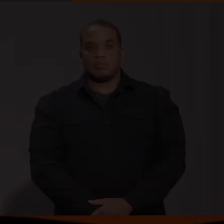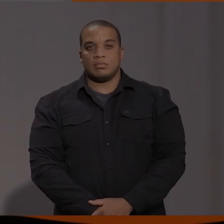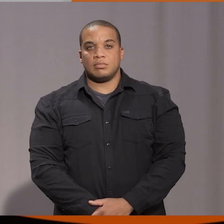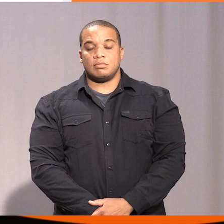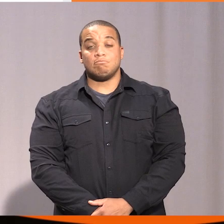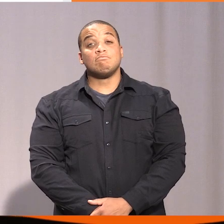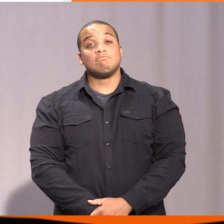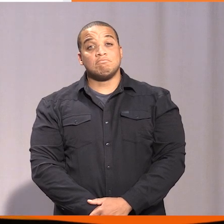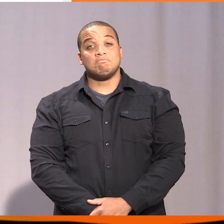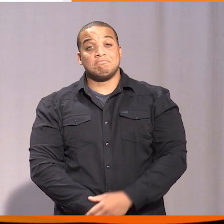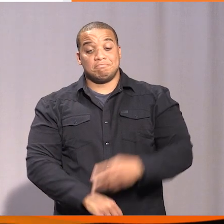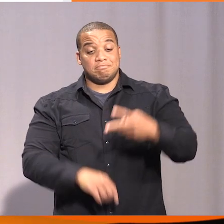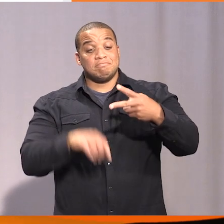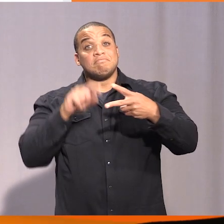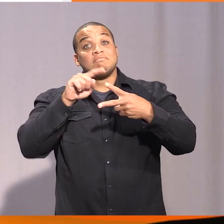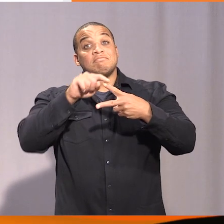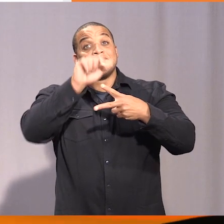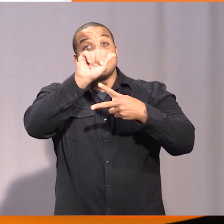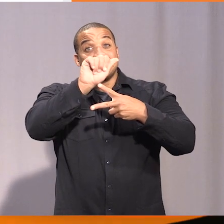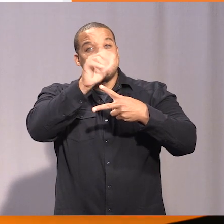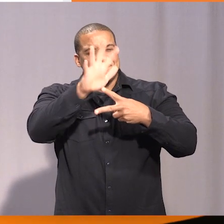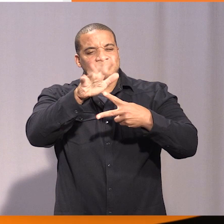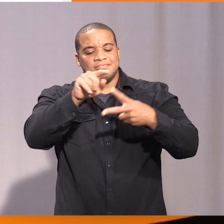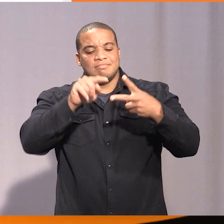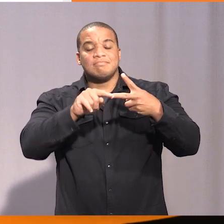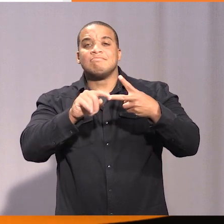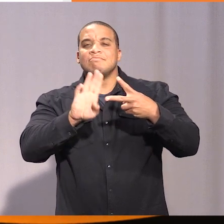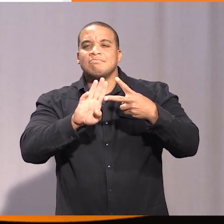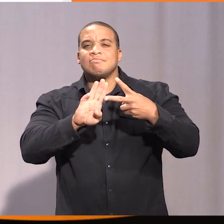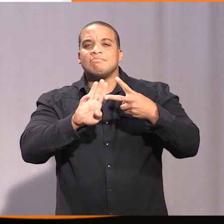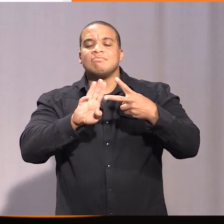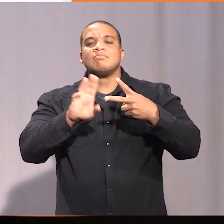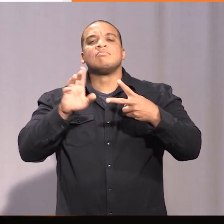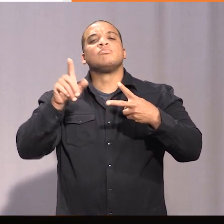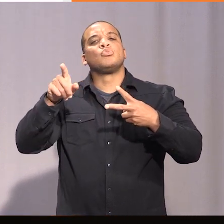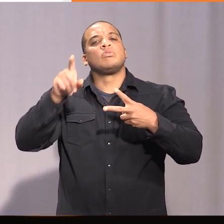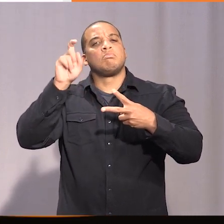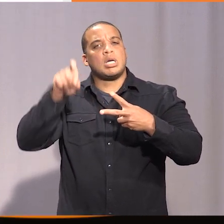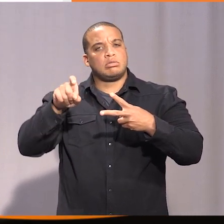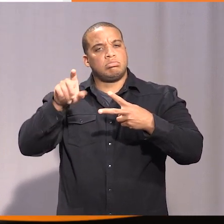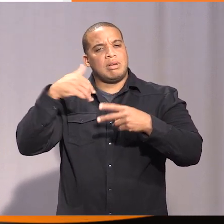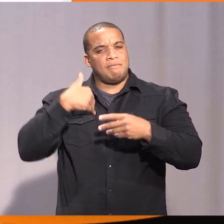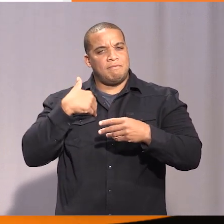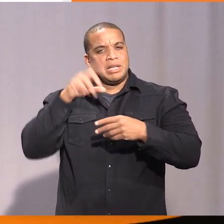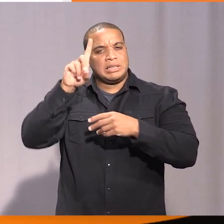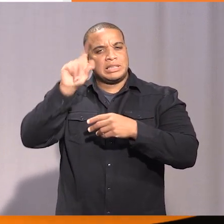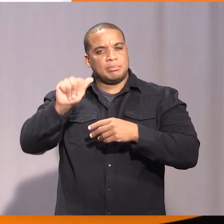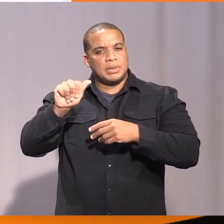El segundo paso de nuestro proceso de adaptaciones es la entrega de documentación relacionada a su discapacidad.